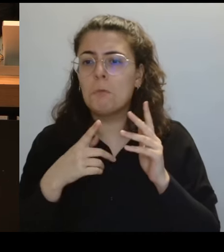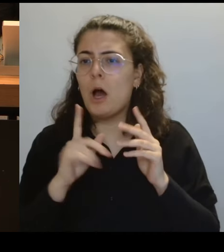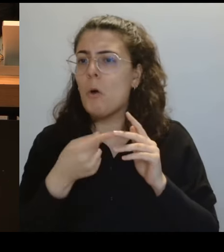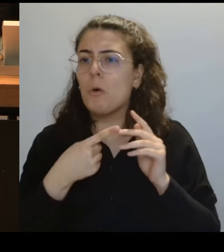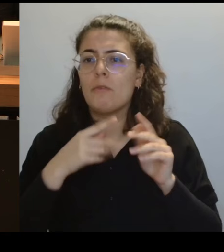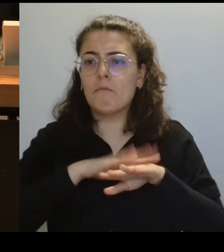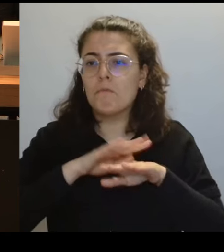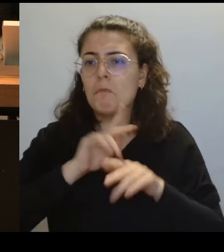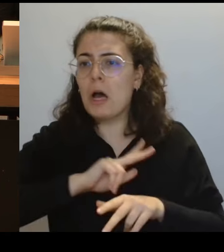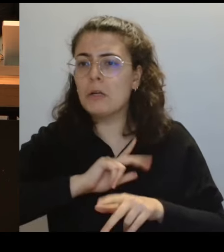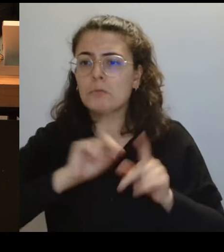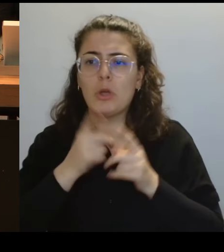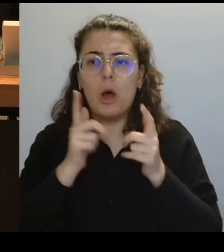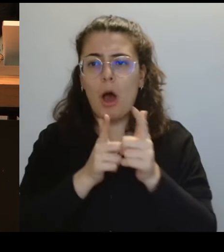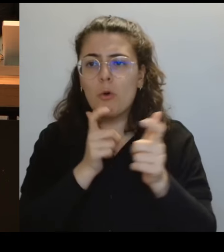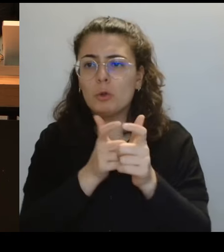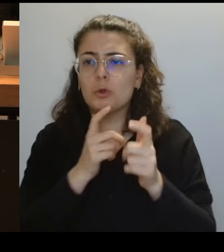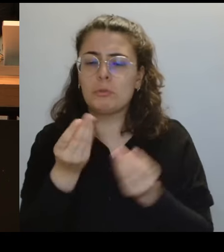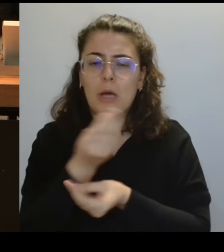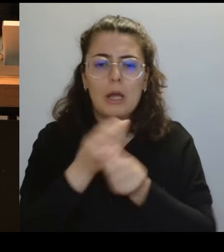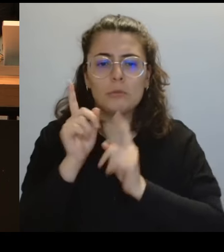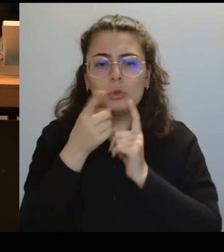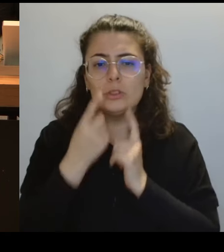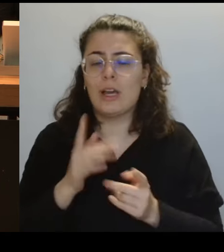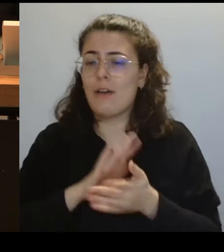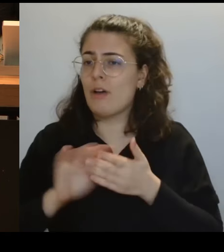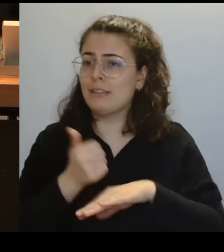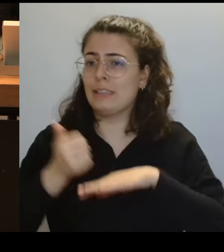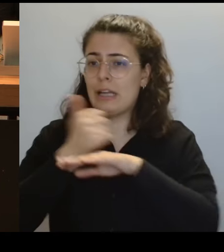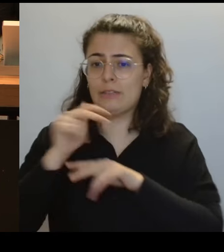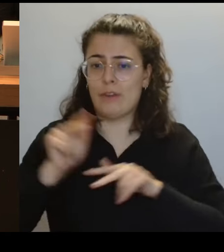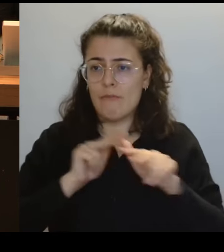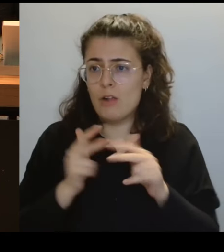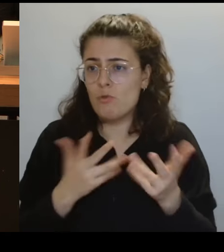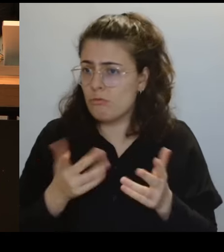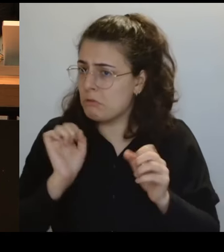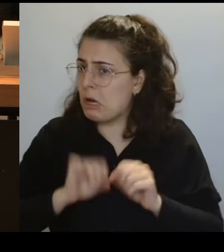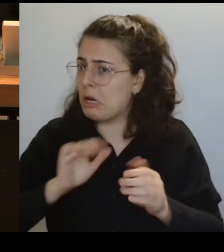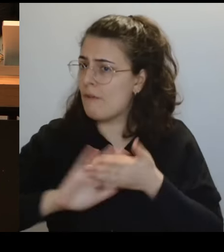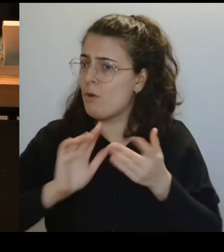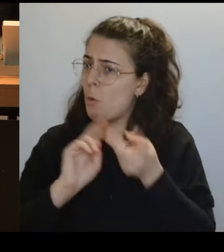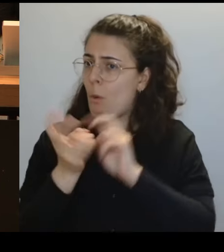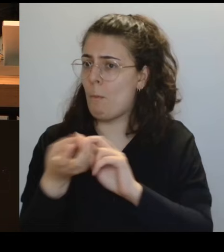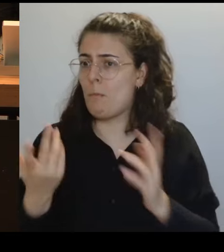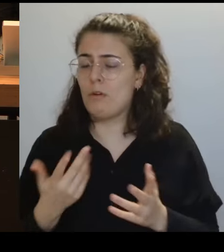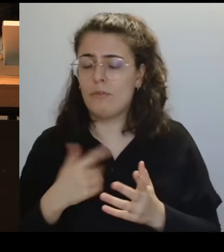sondern dass die Senatsverwaltung das einfach machen kann als Versuch, es hinzukriegen? Ich weiß, dass das nicht einfach ist.